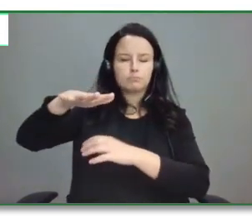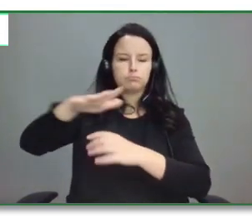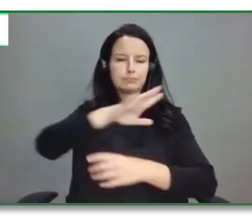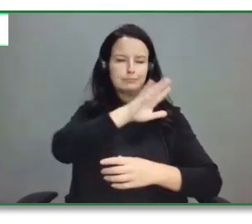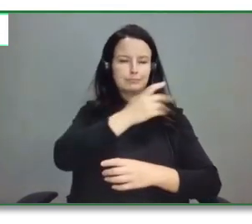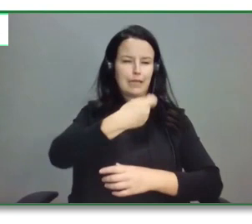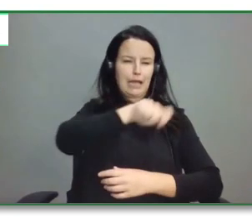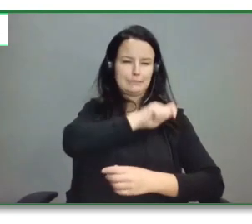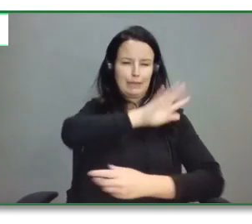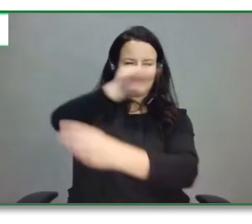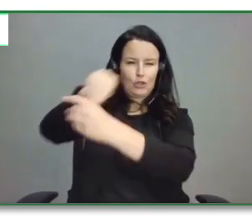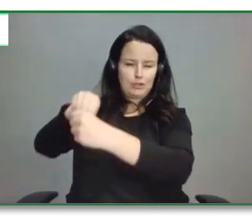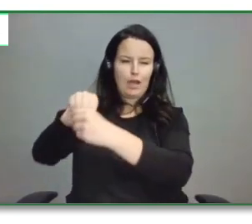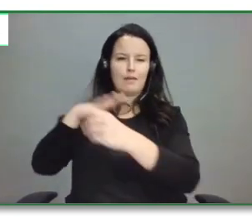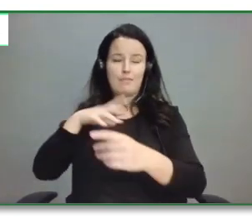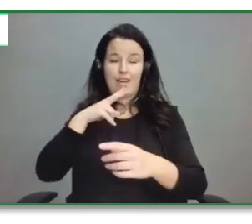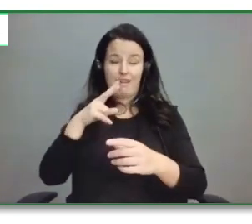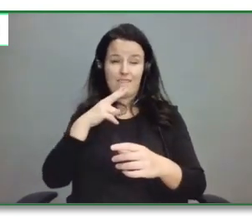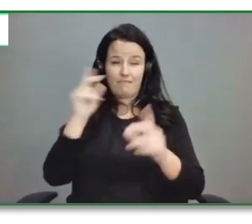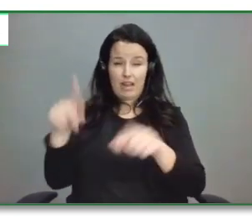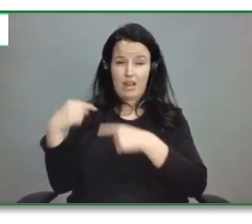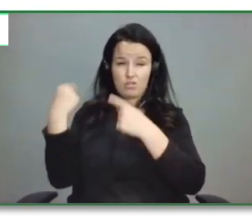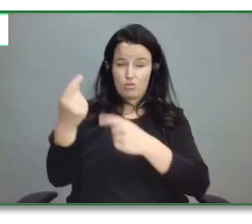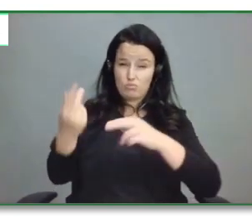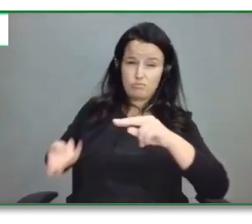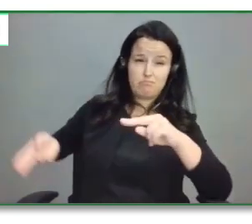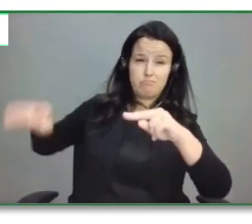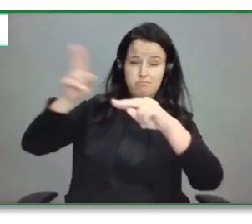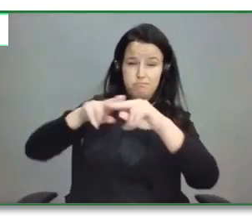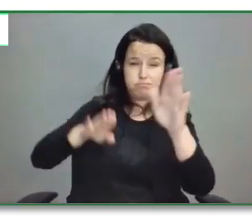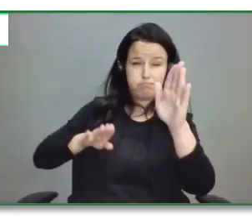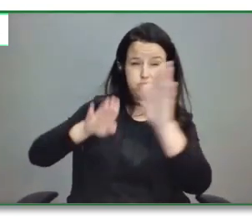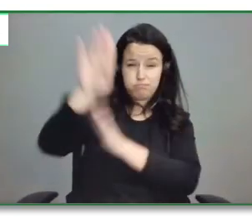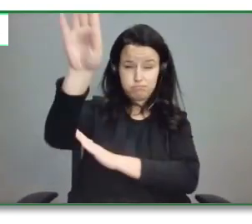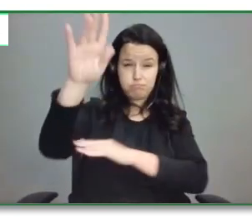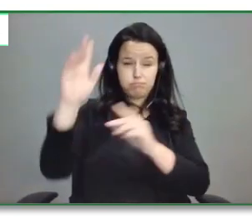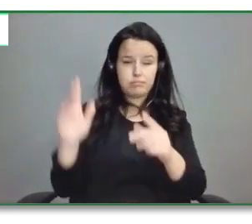manière exponentielle année après année